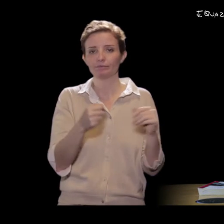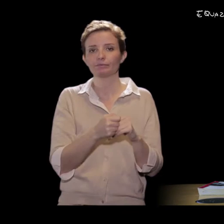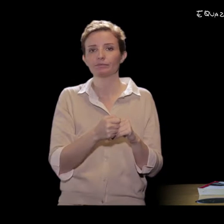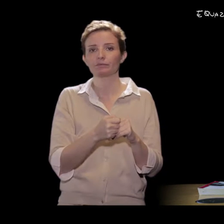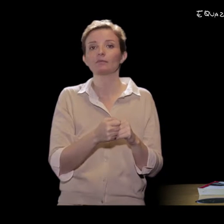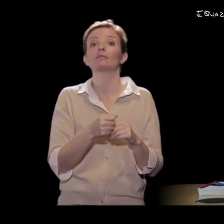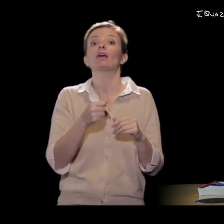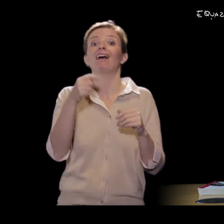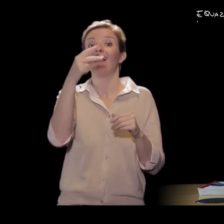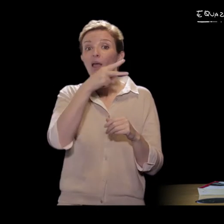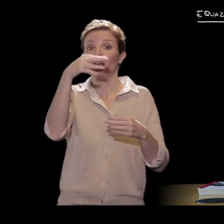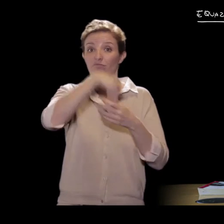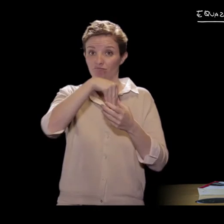in cui troviamo il valore assoluto